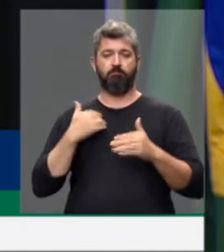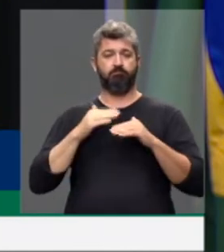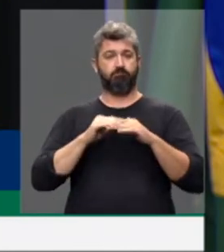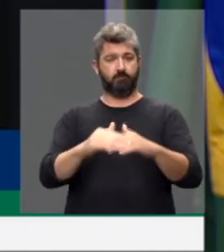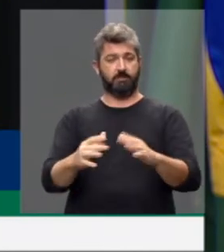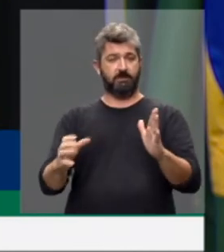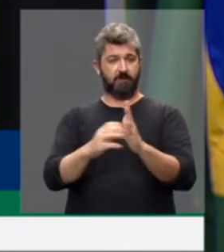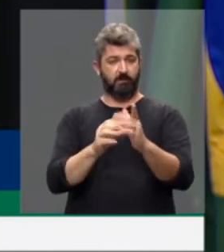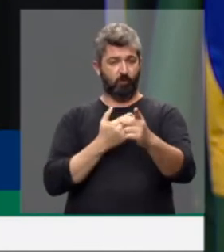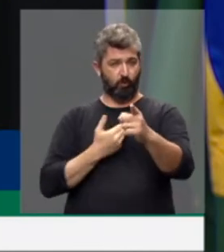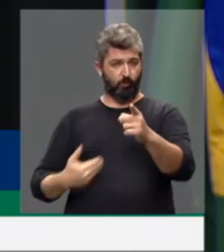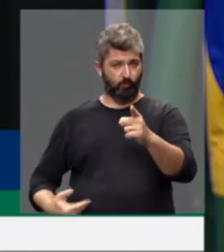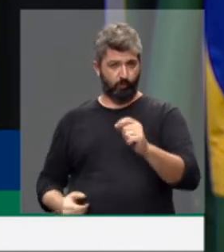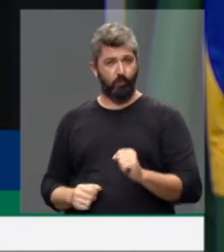NESSE SENTIDO. QUERO DIZER TAMBÉM DE OUTRO ASSUNTO QUE